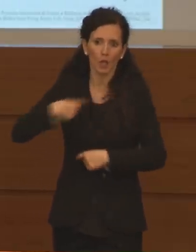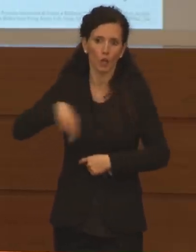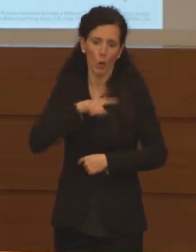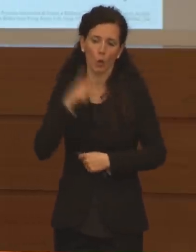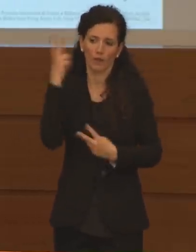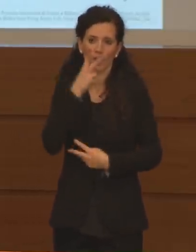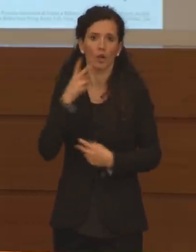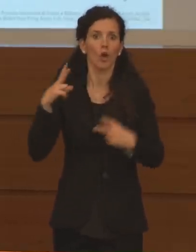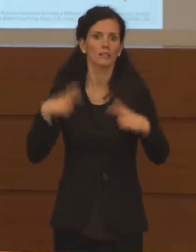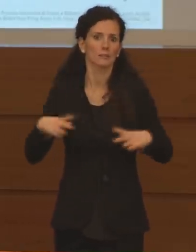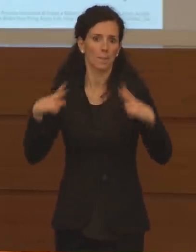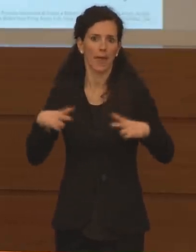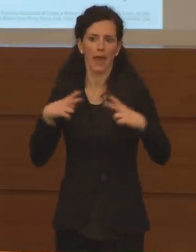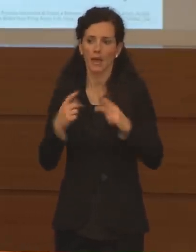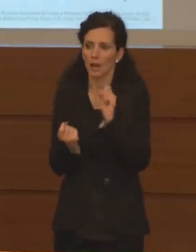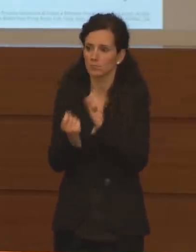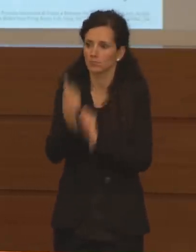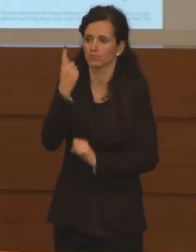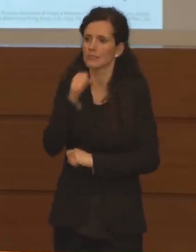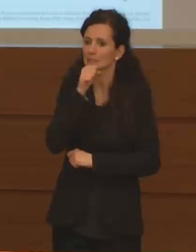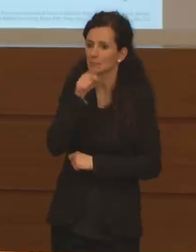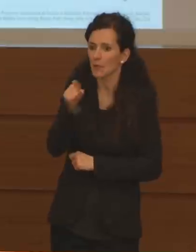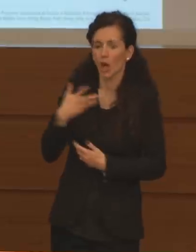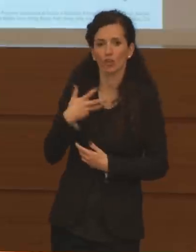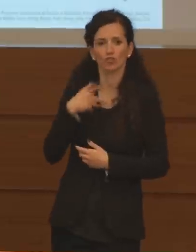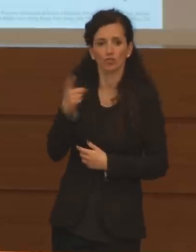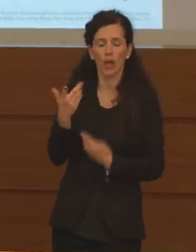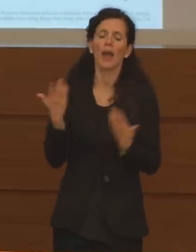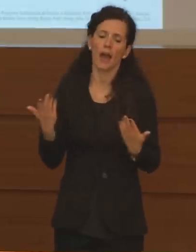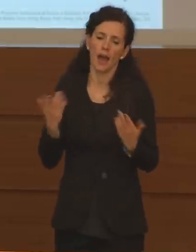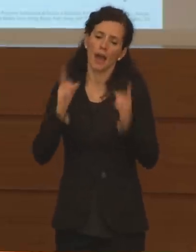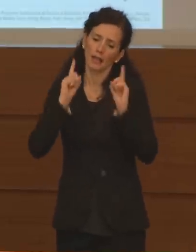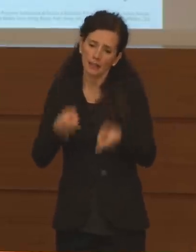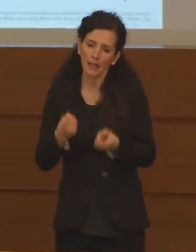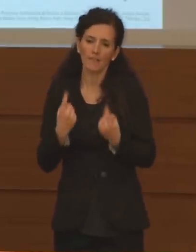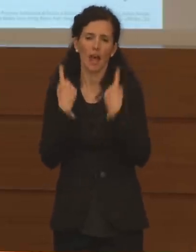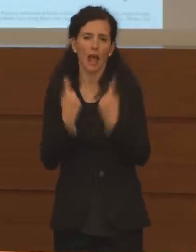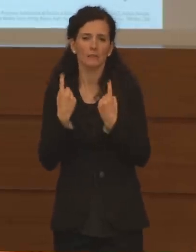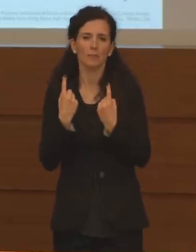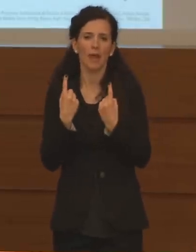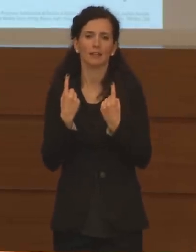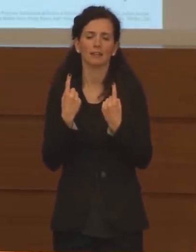chiaramente aspettare almeno un'altra settimana, dieci giorni quindi